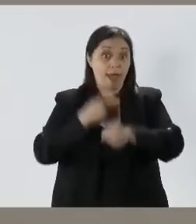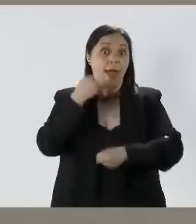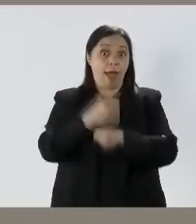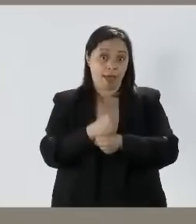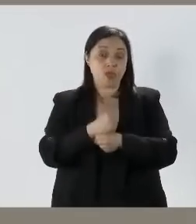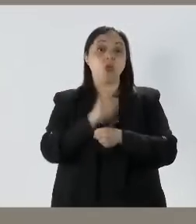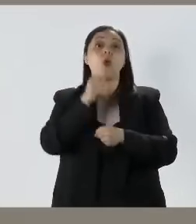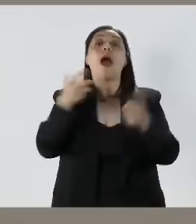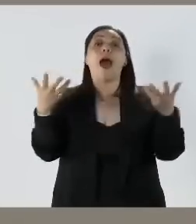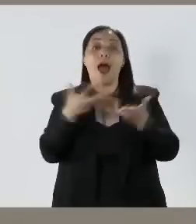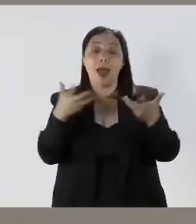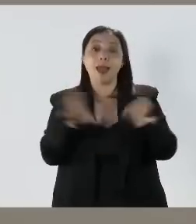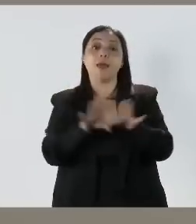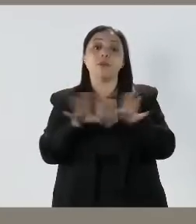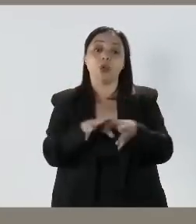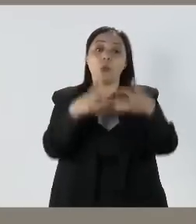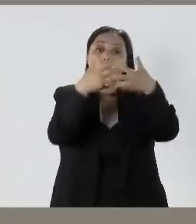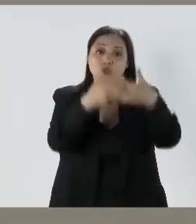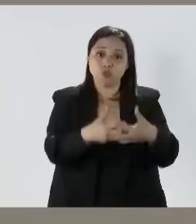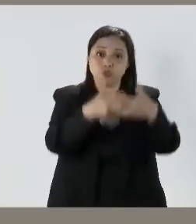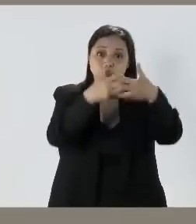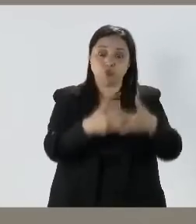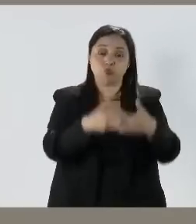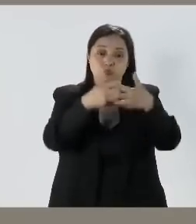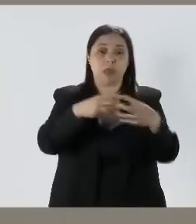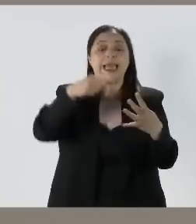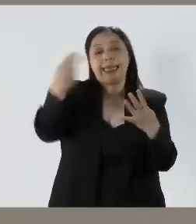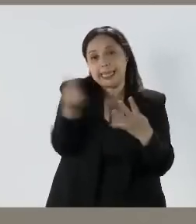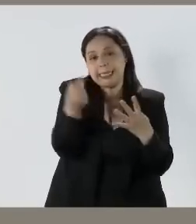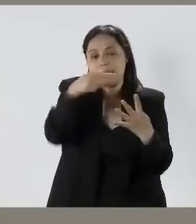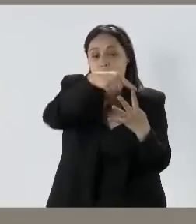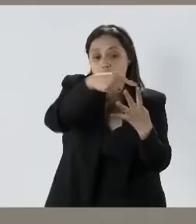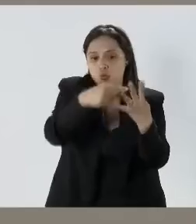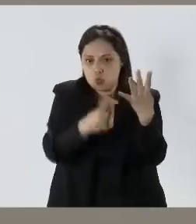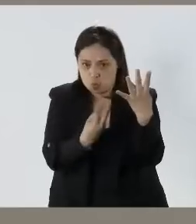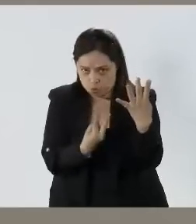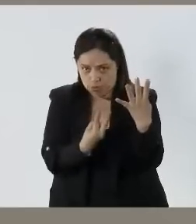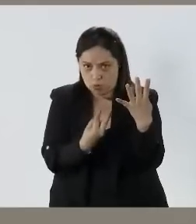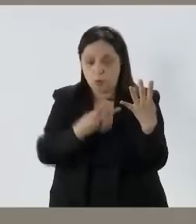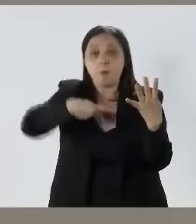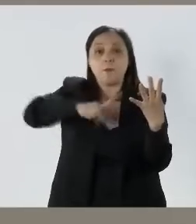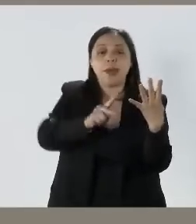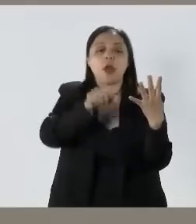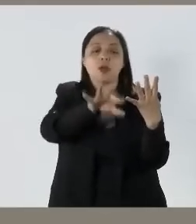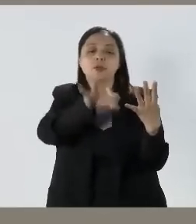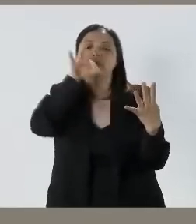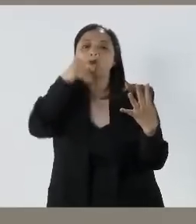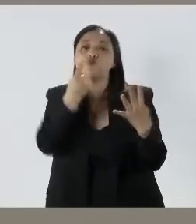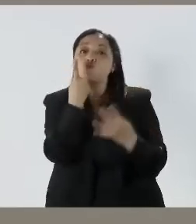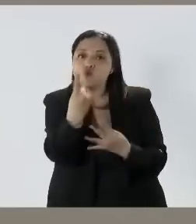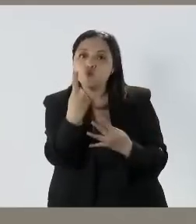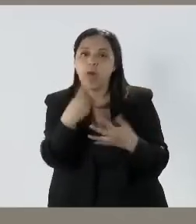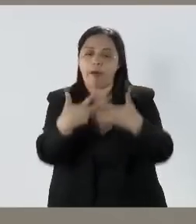de las cuatro que necesitamos para llegar Nos propusimos la meta de que en 6 años